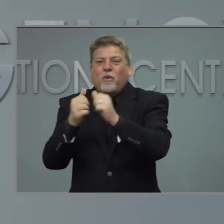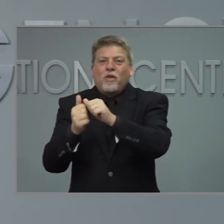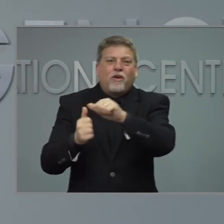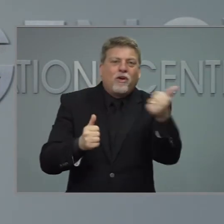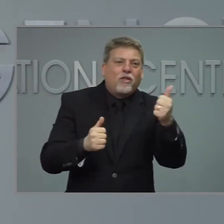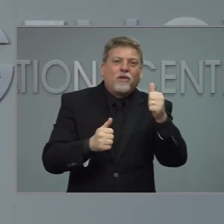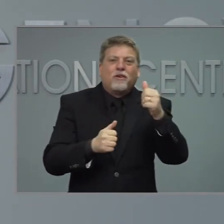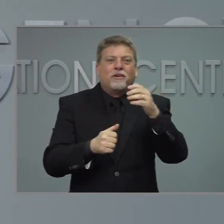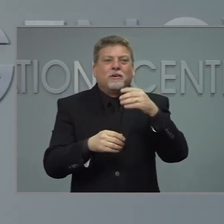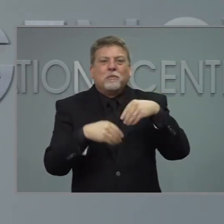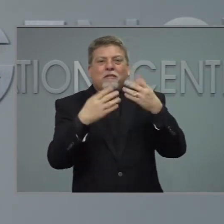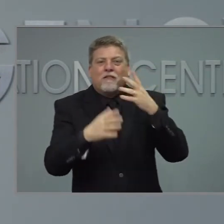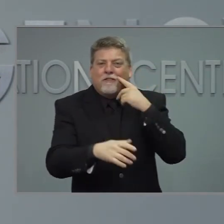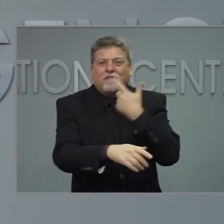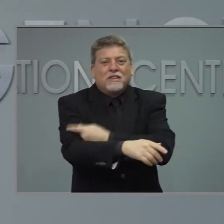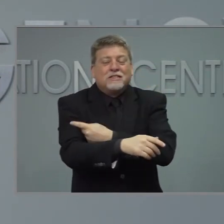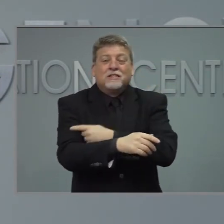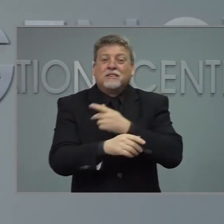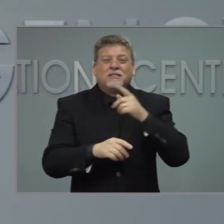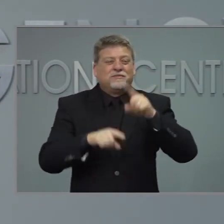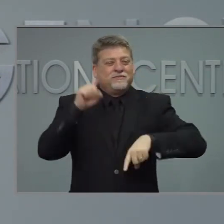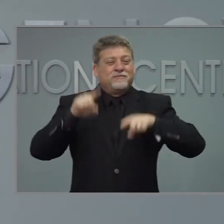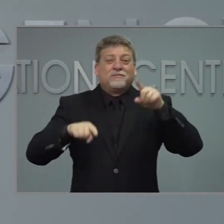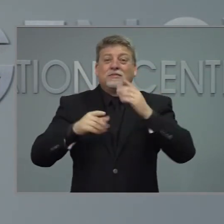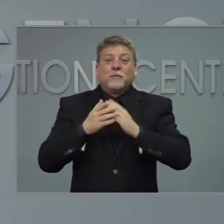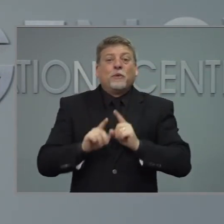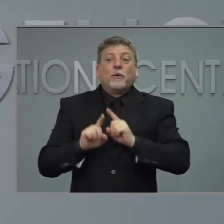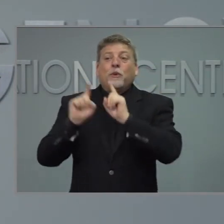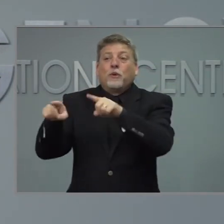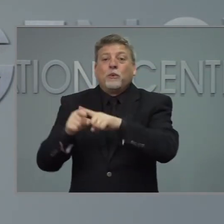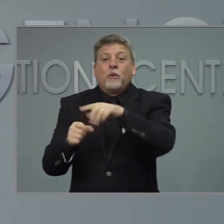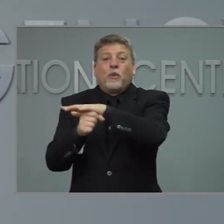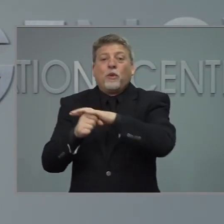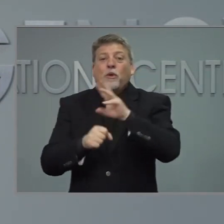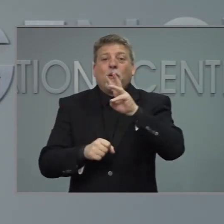Salud local o en coordinación con otros proveedores de vacunas, otros van a su